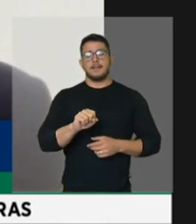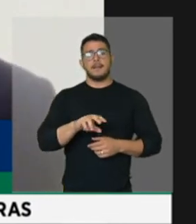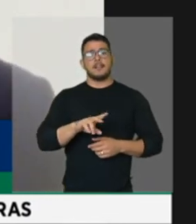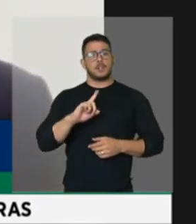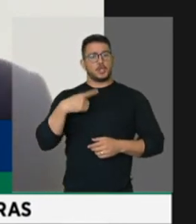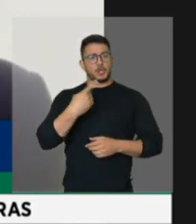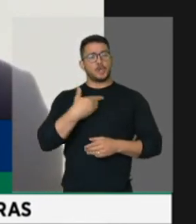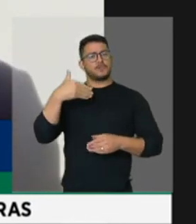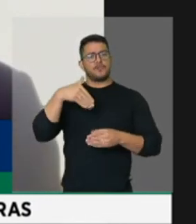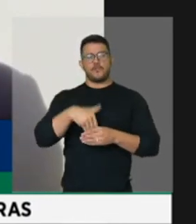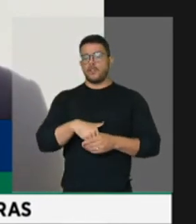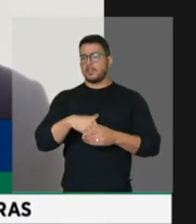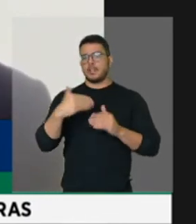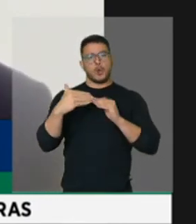MECANISMOS ATÉ ESPÚRIOS PARA QUE SEJAM MINIMAMENTE